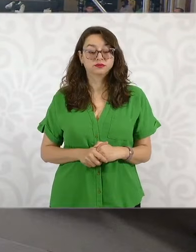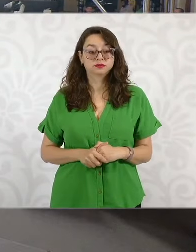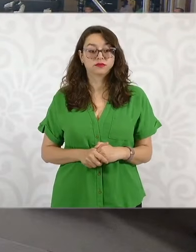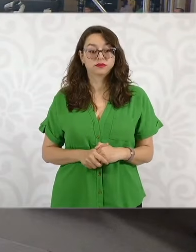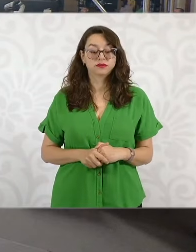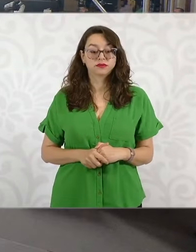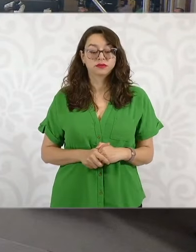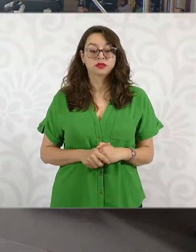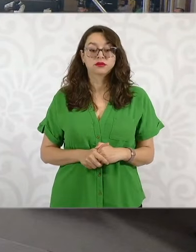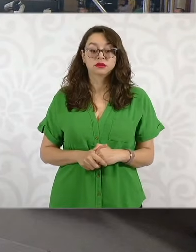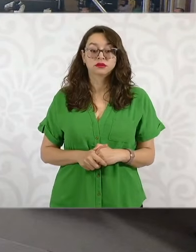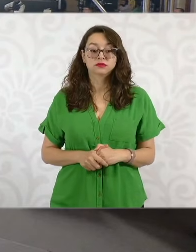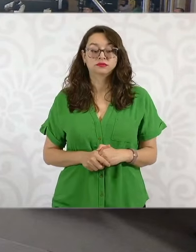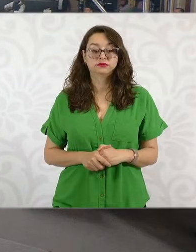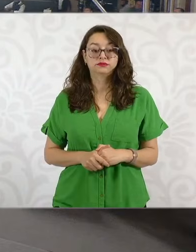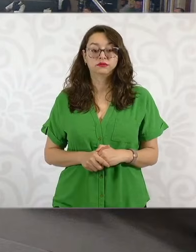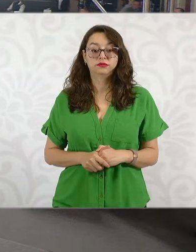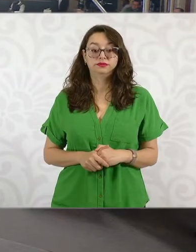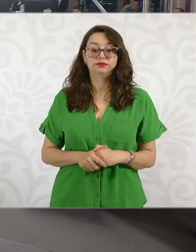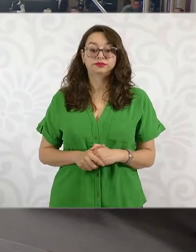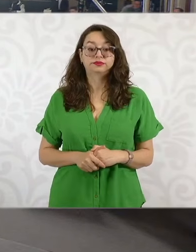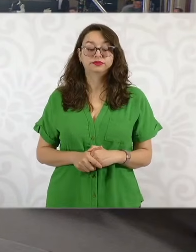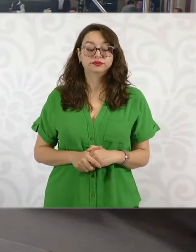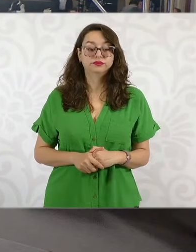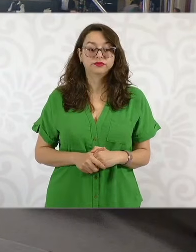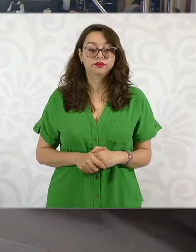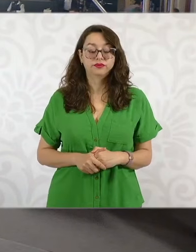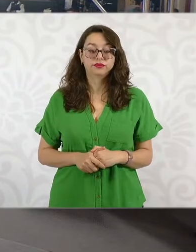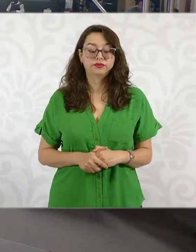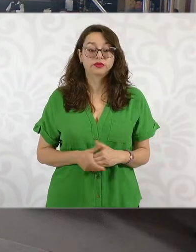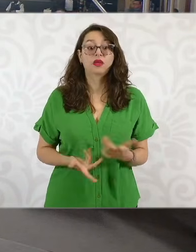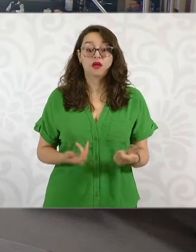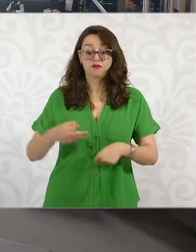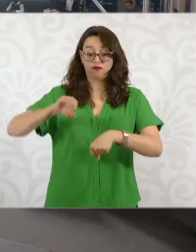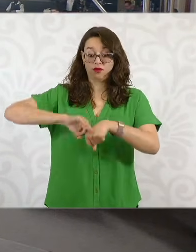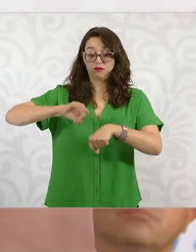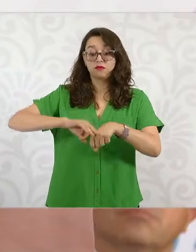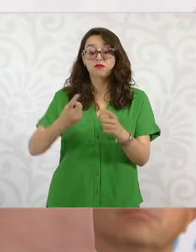Bueno, como se ha oído en las preguntas, el desarrollo en la industria farmacéutica